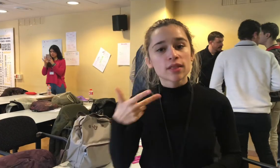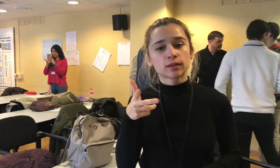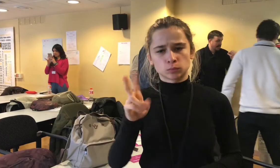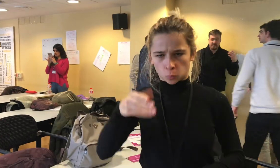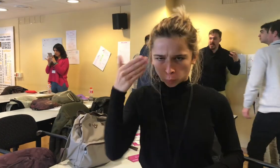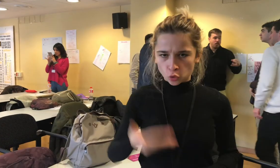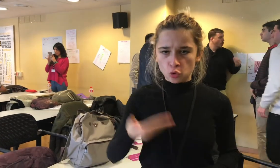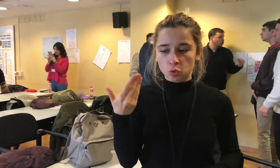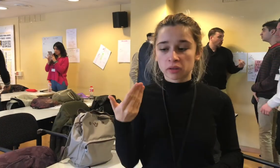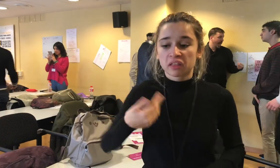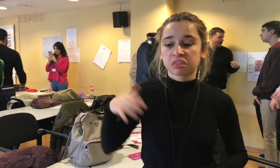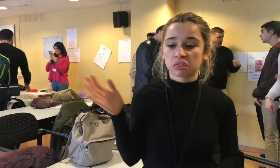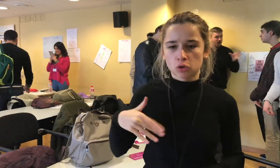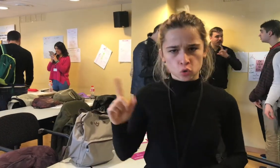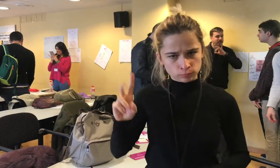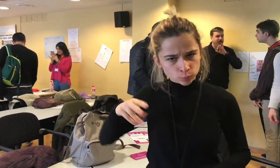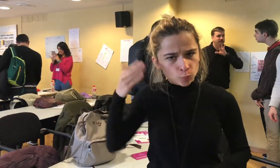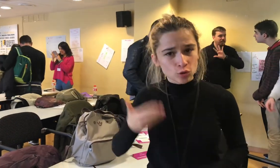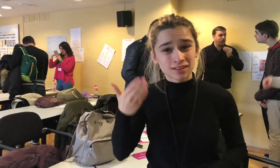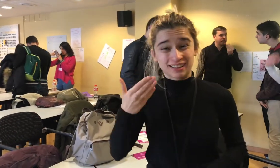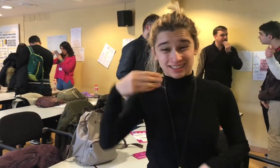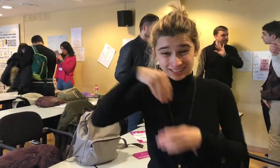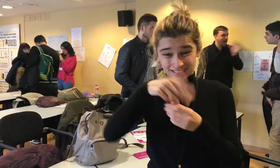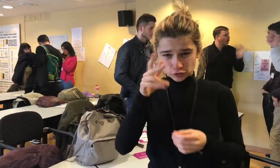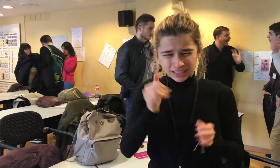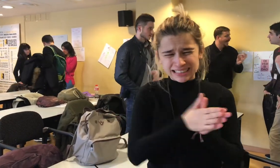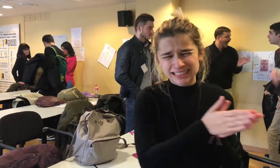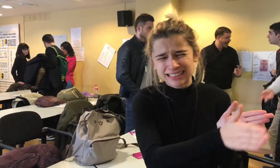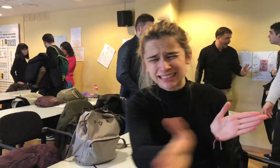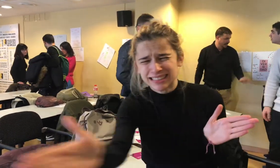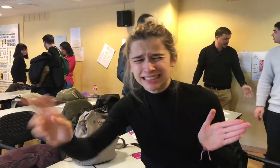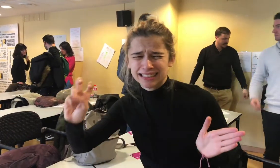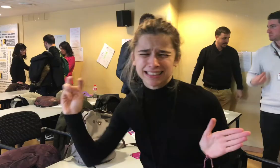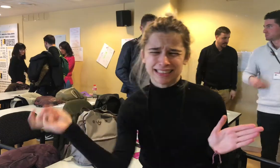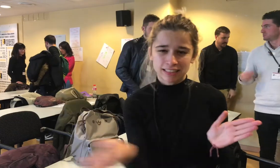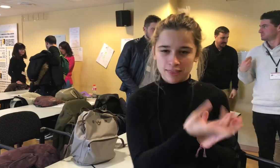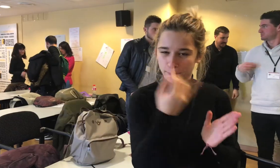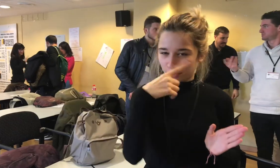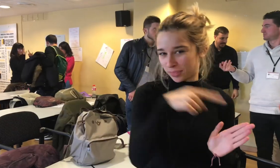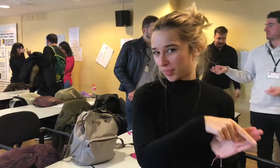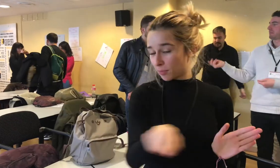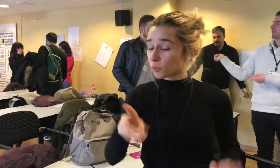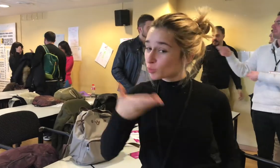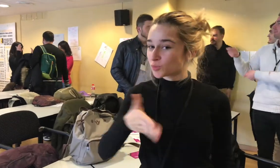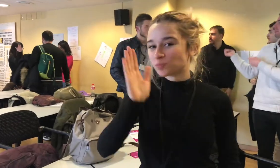Me he dado cuenta de la importancia de proteger nuestros derechos, además de conocerlos, ¡hay muchos tipos de derechos!